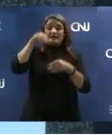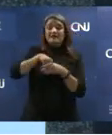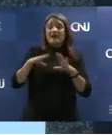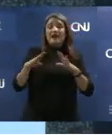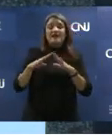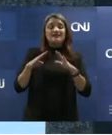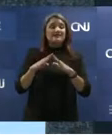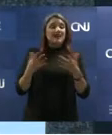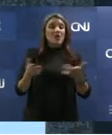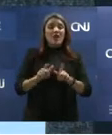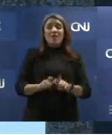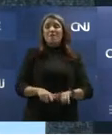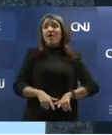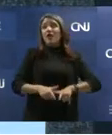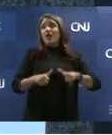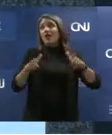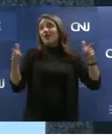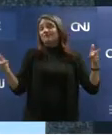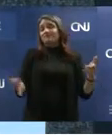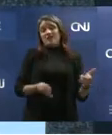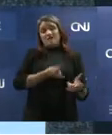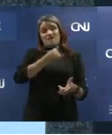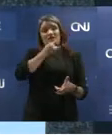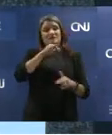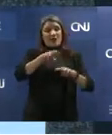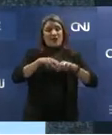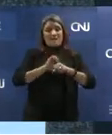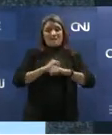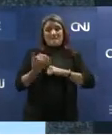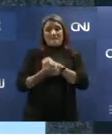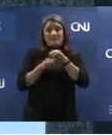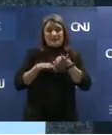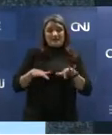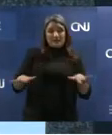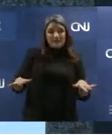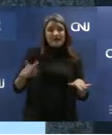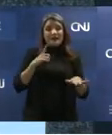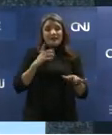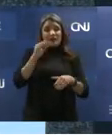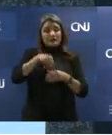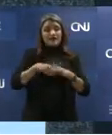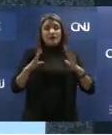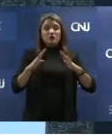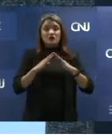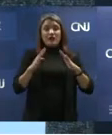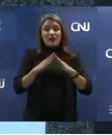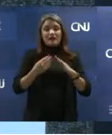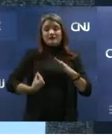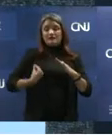nesse período da pandemia, em razão da onde aquela convivência compulsória que não fez bem a ninguém.